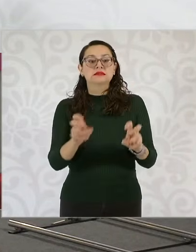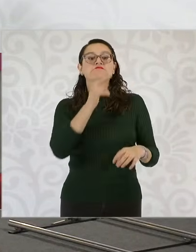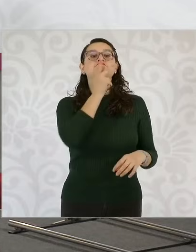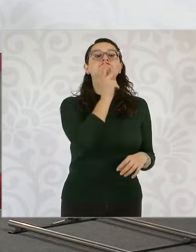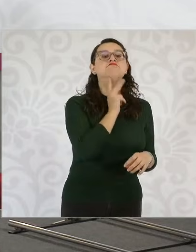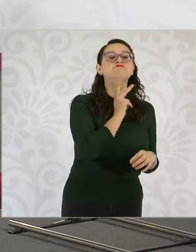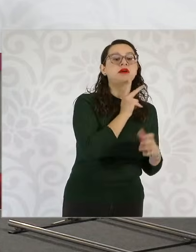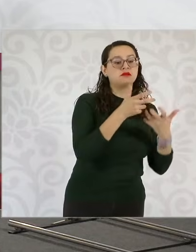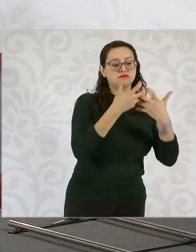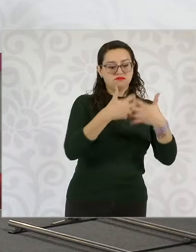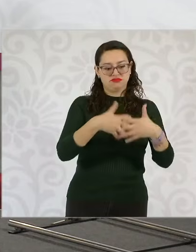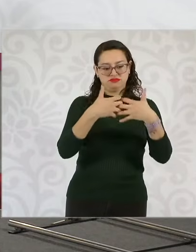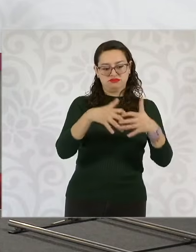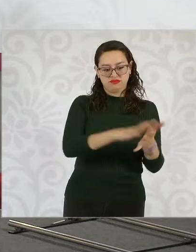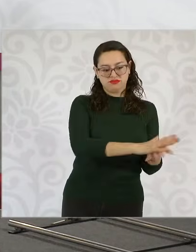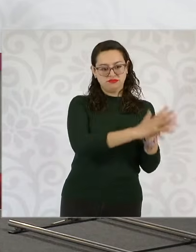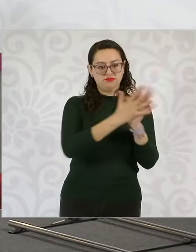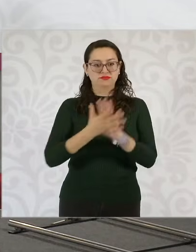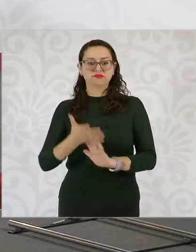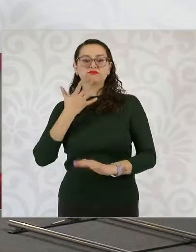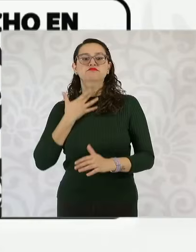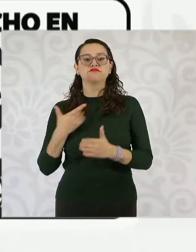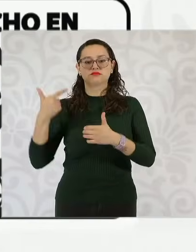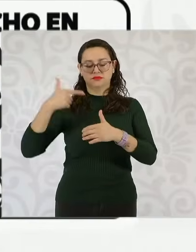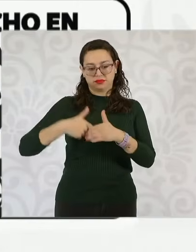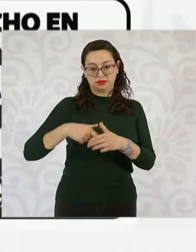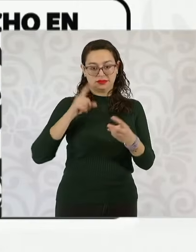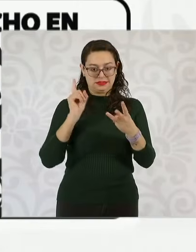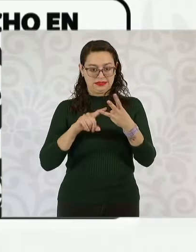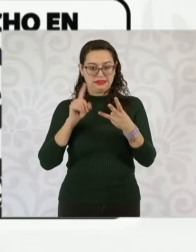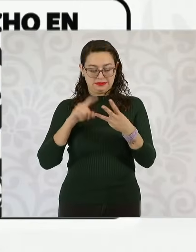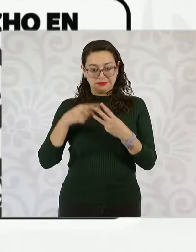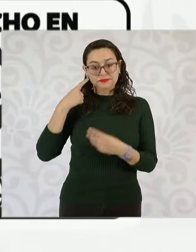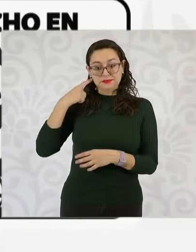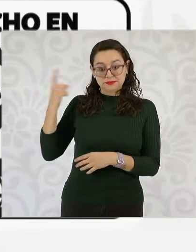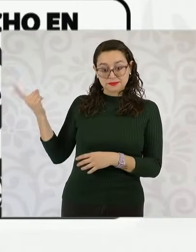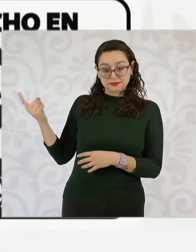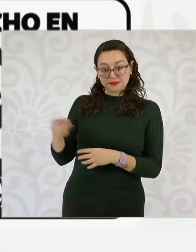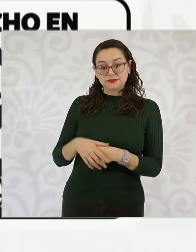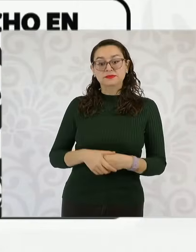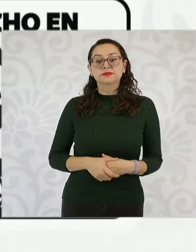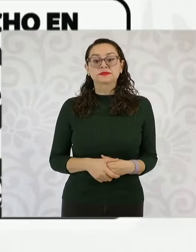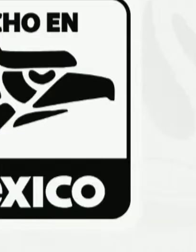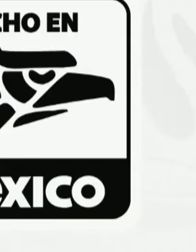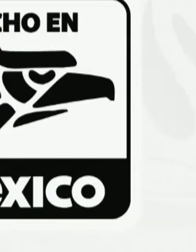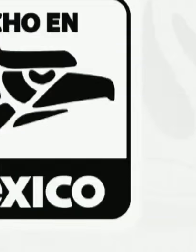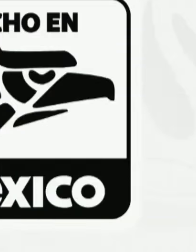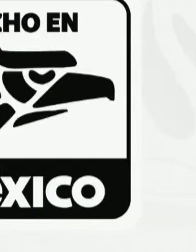eje TR de de nuestro estrategia la refinación el objetivo que lo hemos planteado siempre ha sido